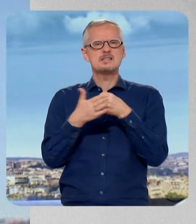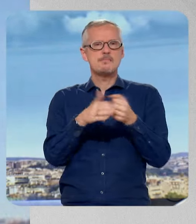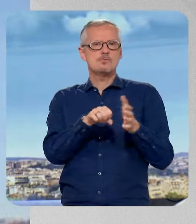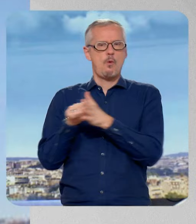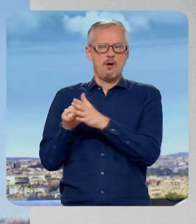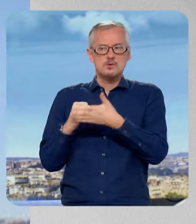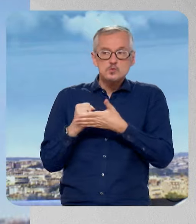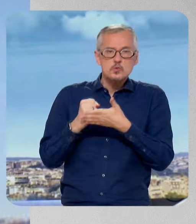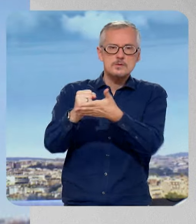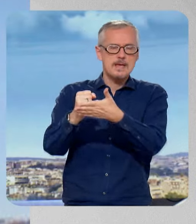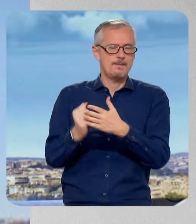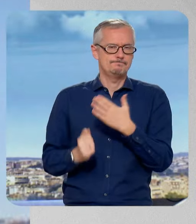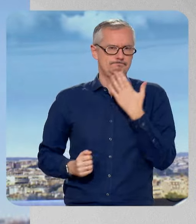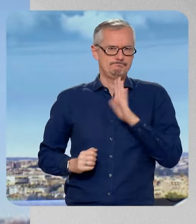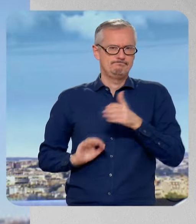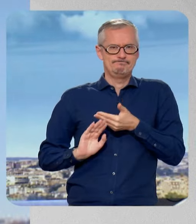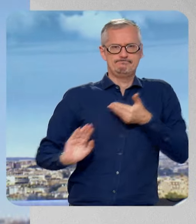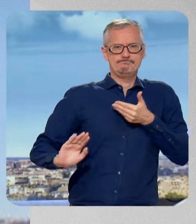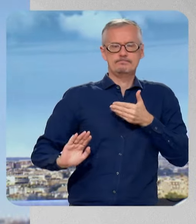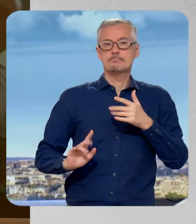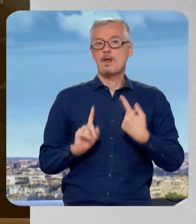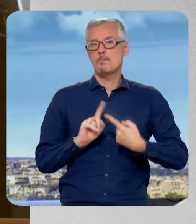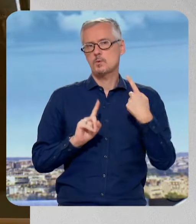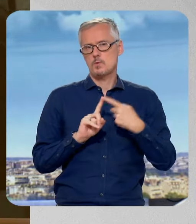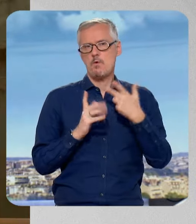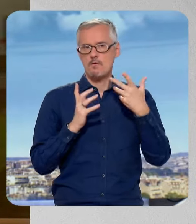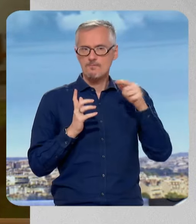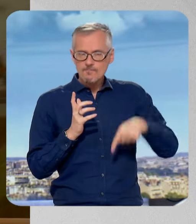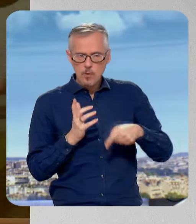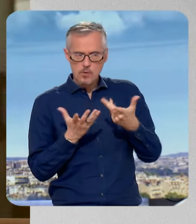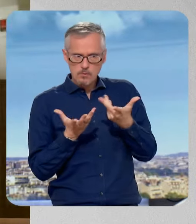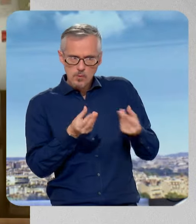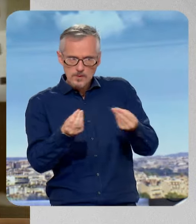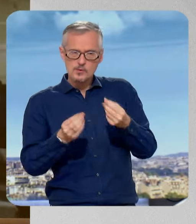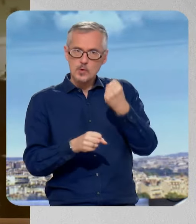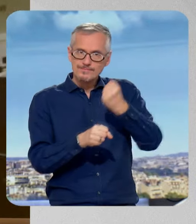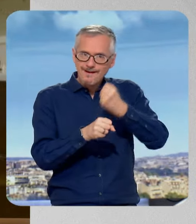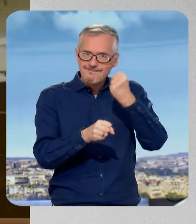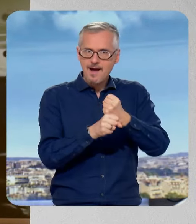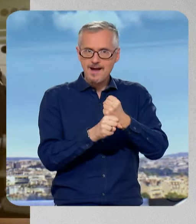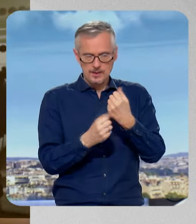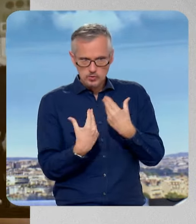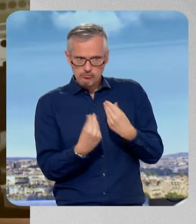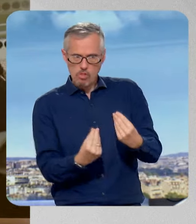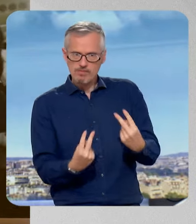Je suis je suis constante dans mes affirmations.